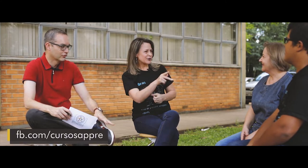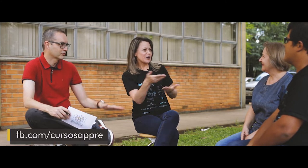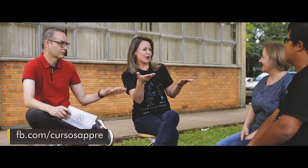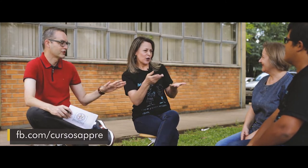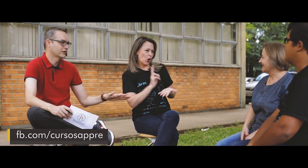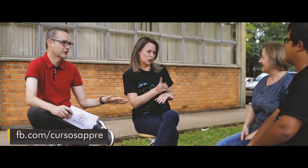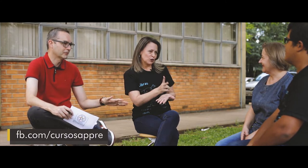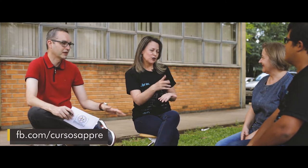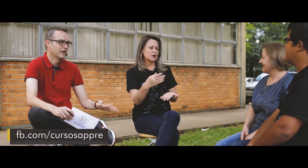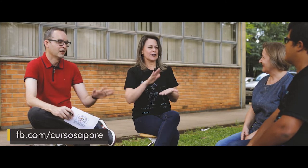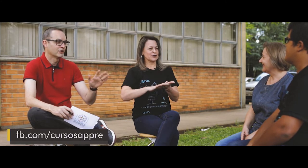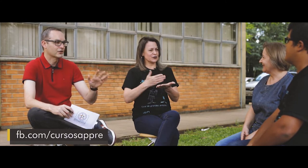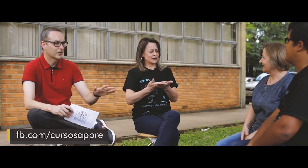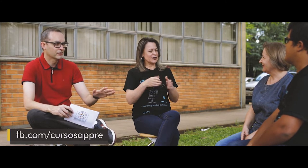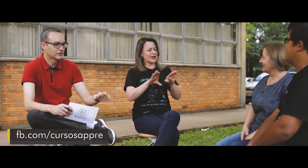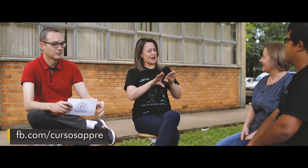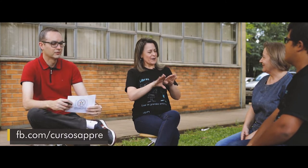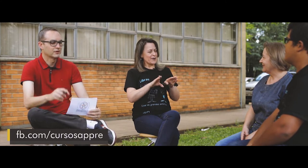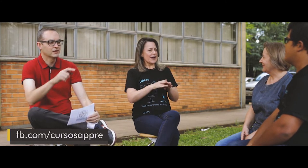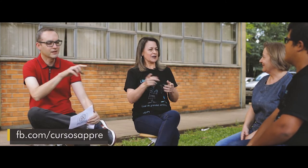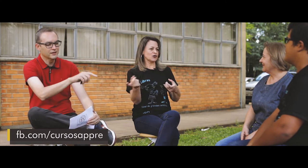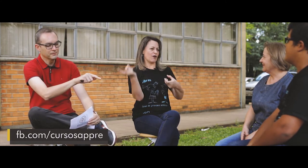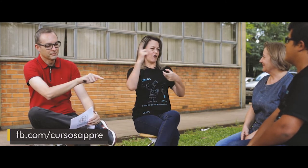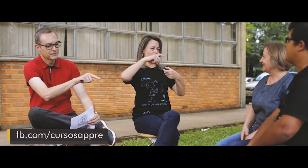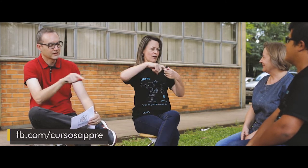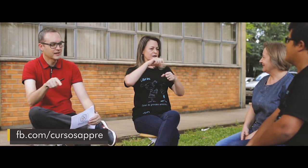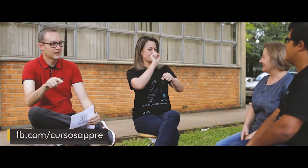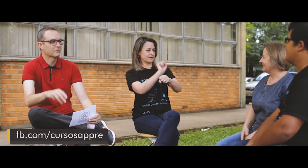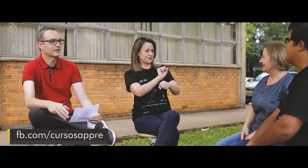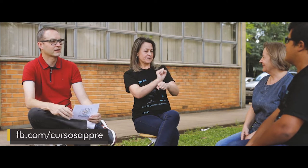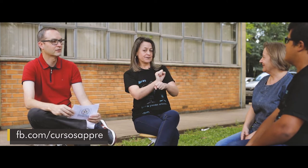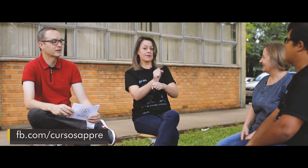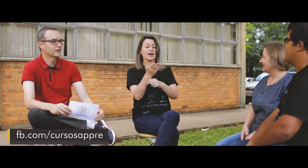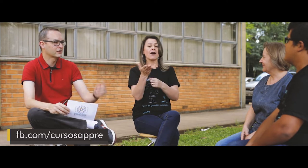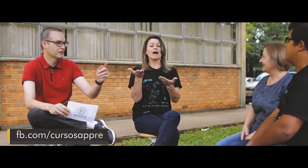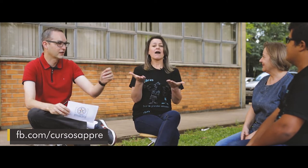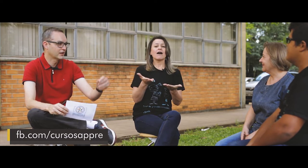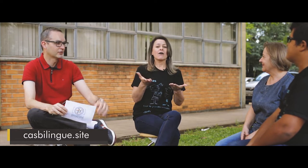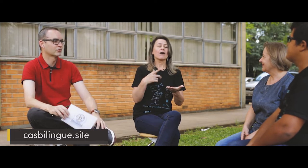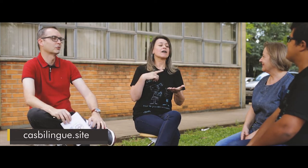Geane também. Nós já votamos e aqui na tela passando têm esses endereços que o